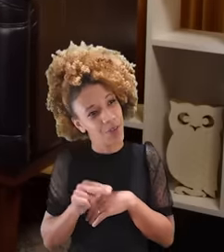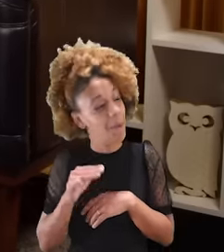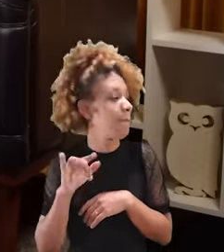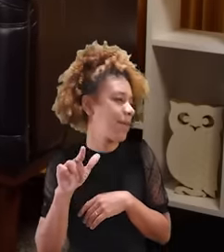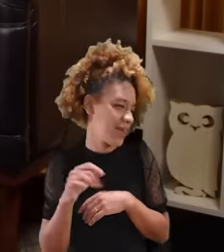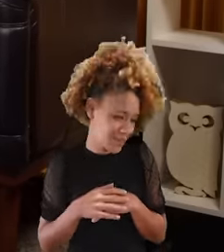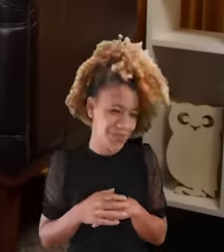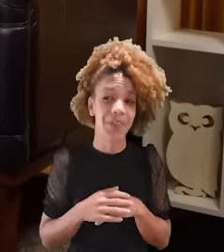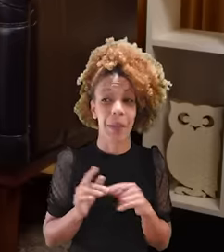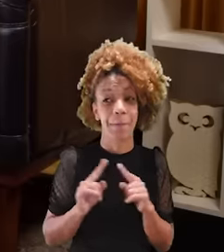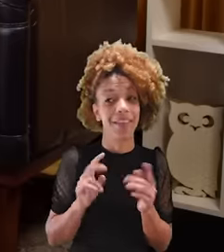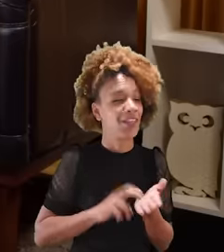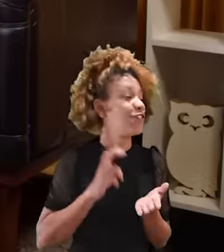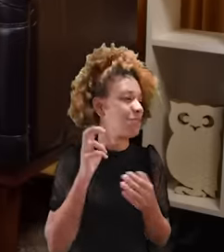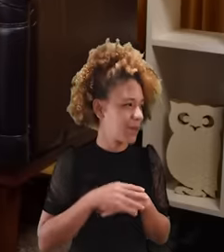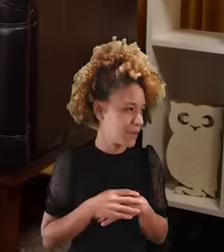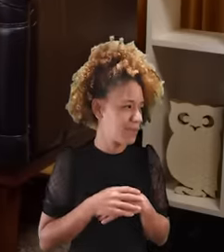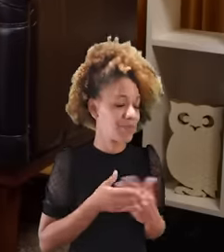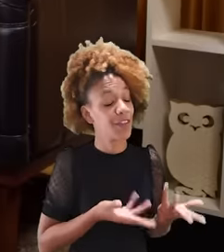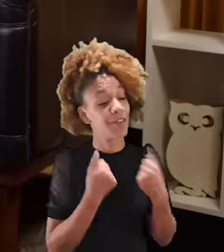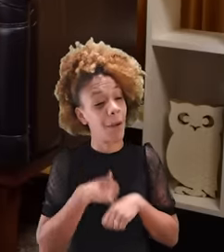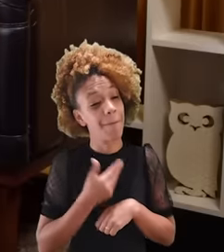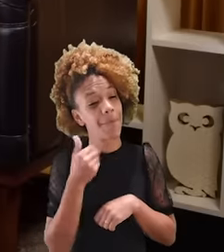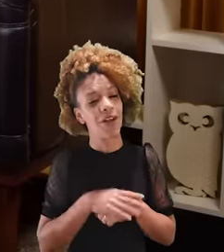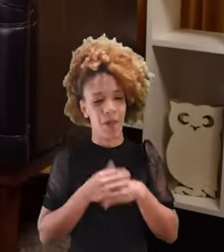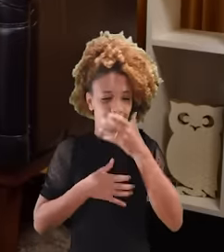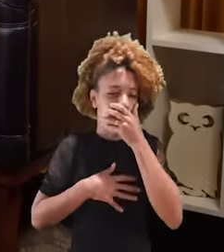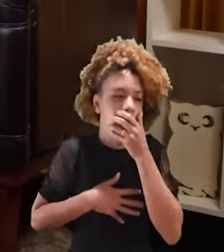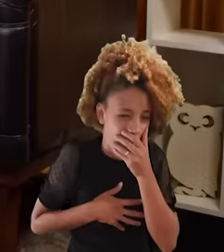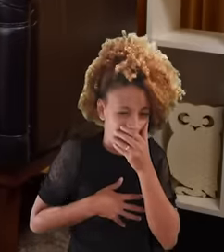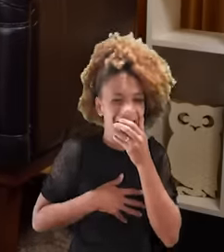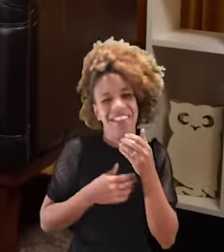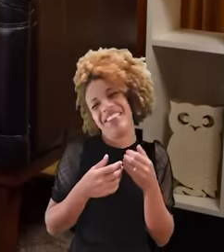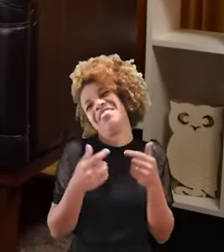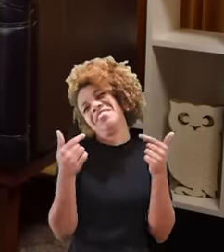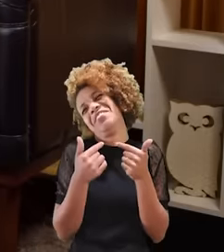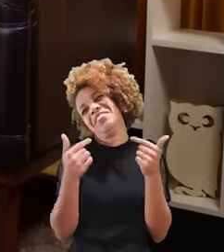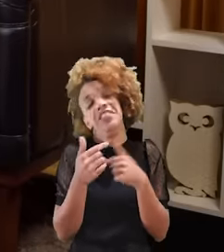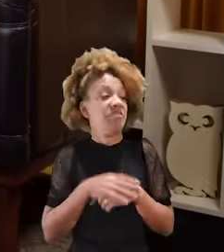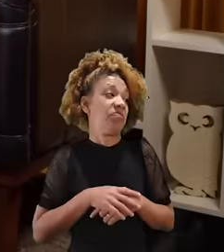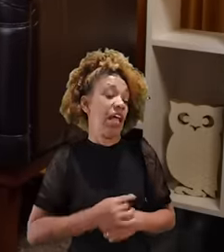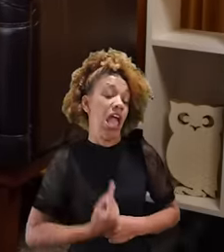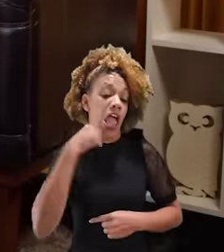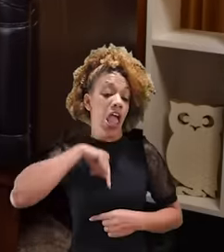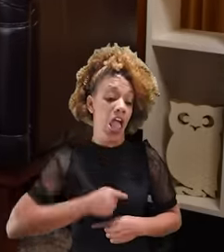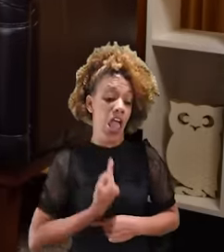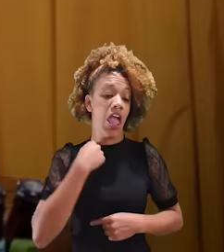é o lexa pro de manhã e vamos melhorar esse arroto tá bom tá com cara de refluxo tá com cara de olha